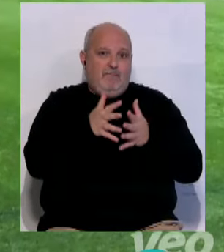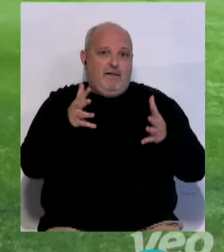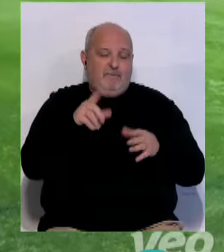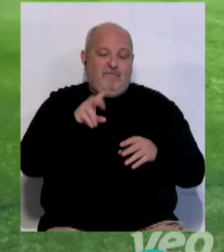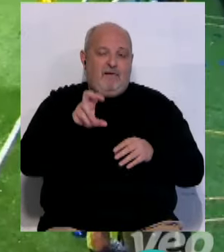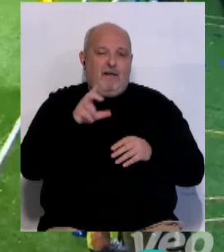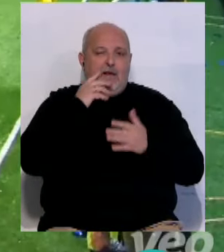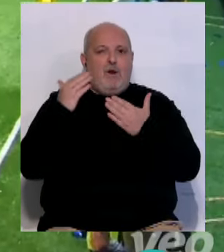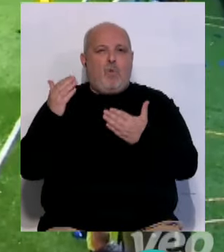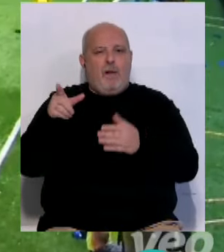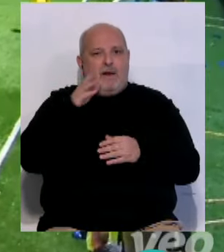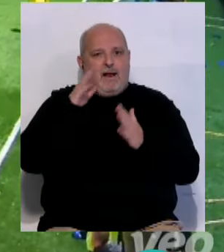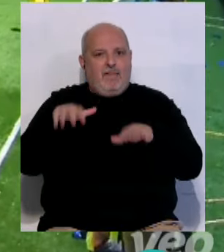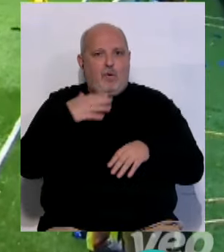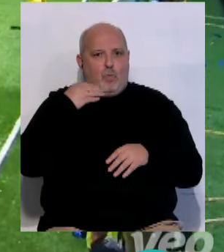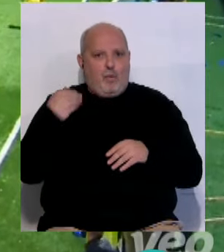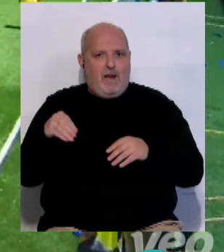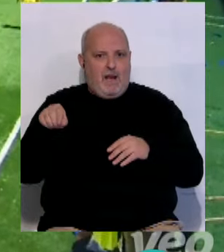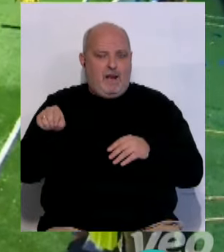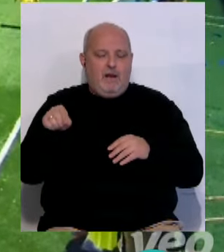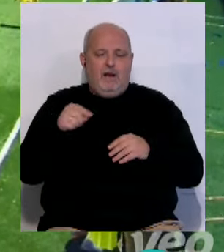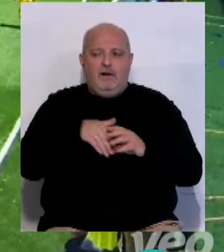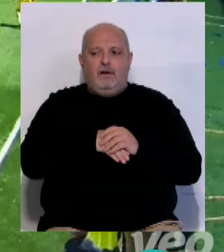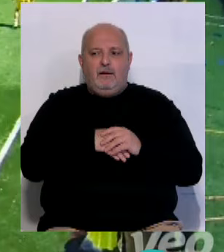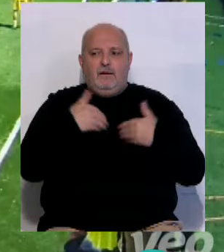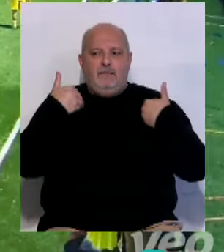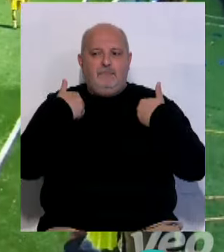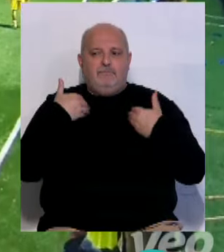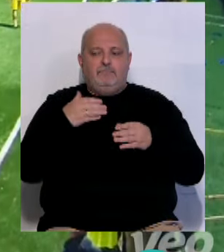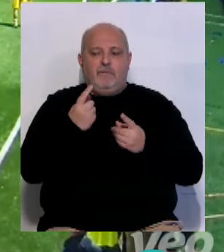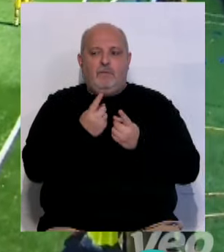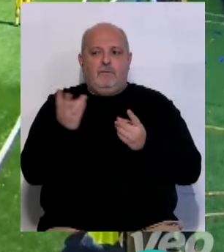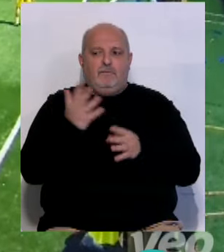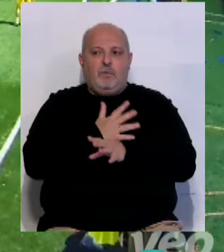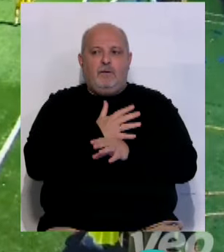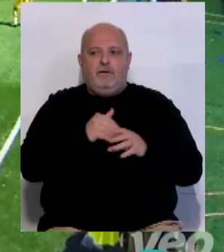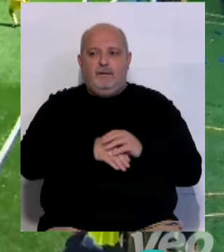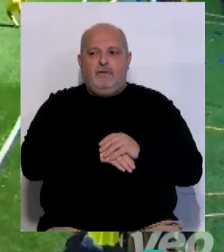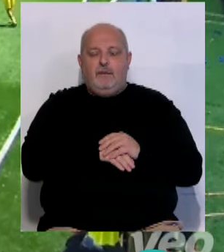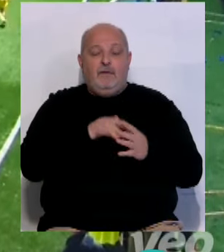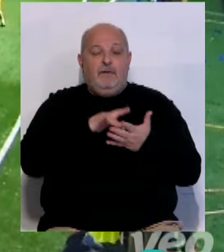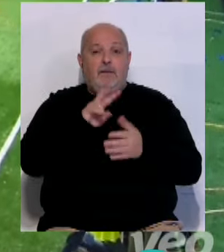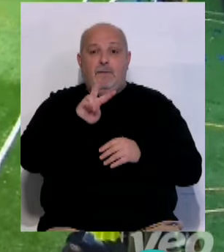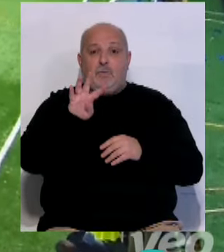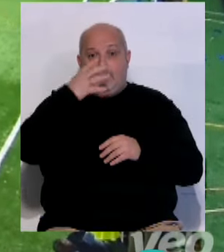en horabuena conjunto dirigido por Juan macruz y a sus jugadores ese día 24 de enero se va a disputar